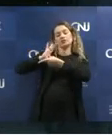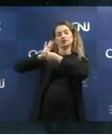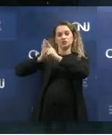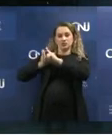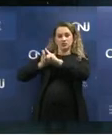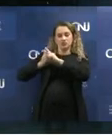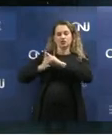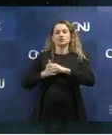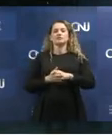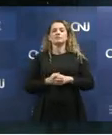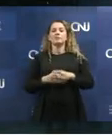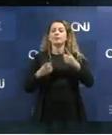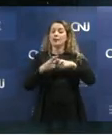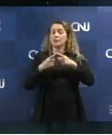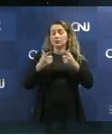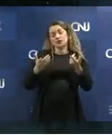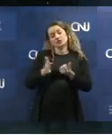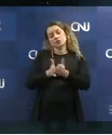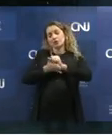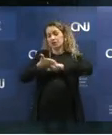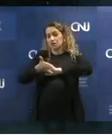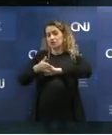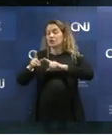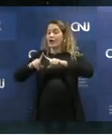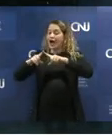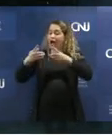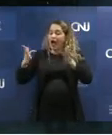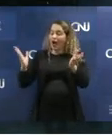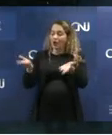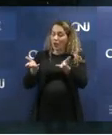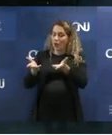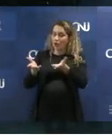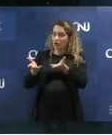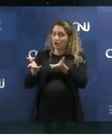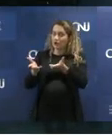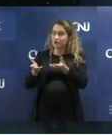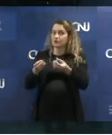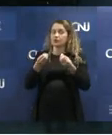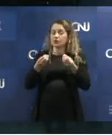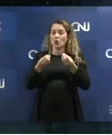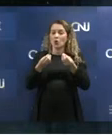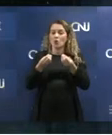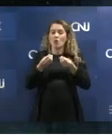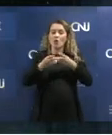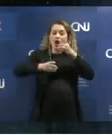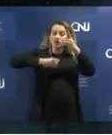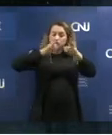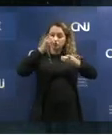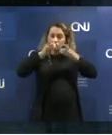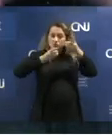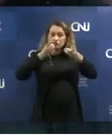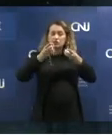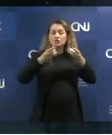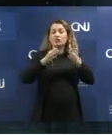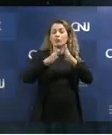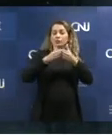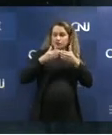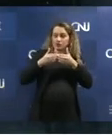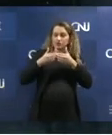Já em relação ao mérito da discussão e vou pedir vênia, a relatora e